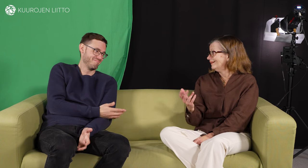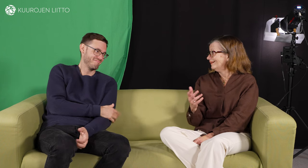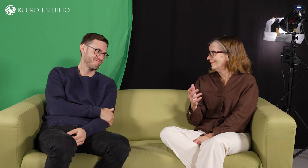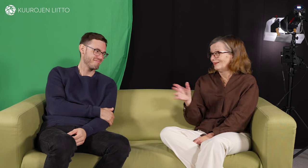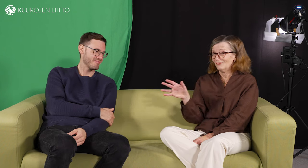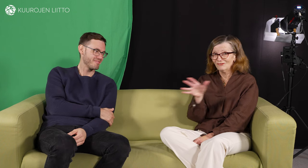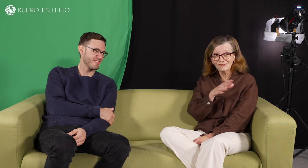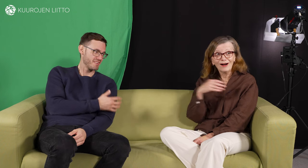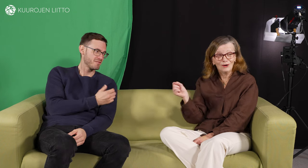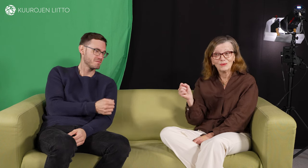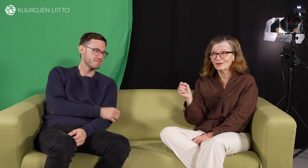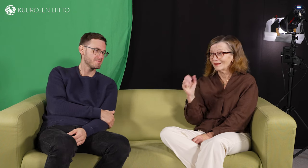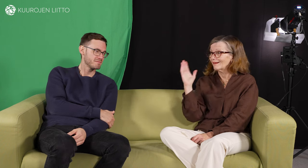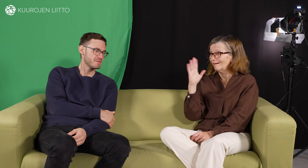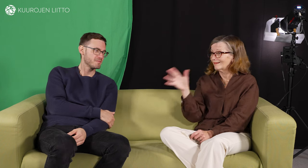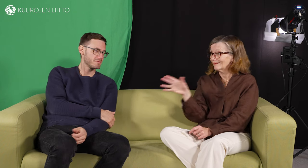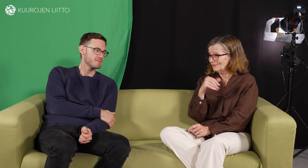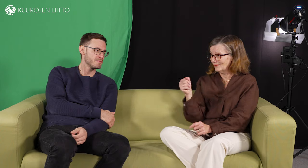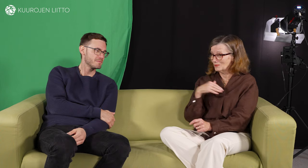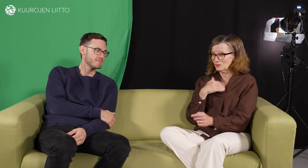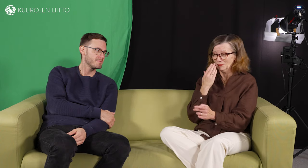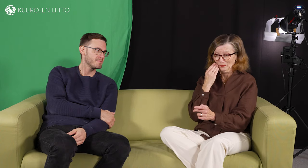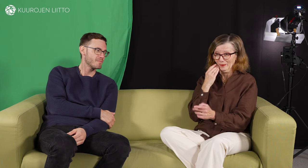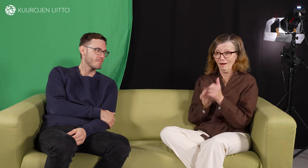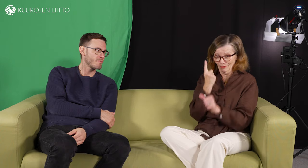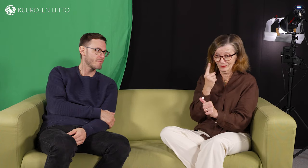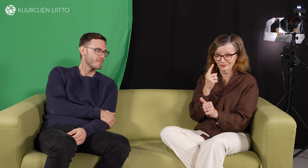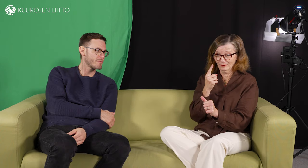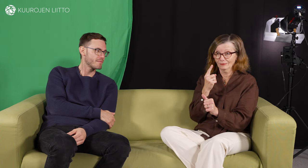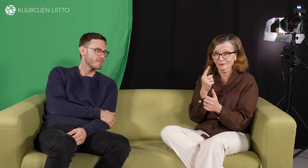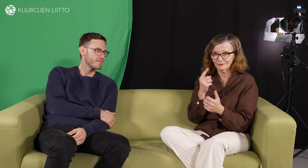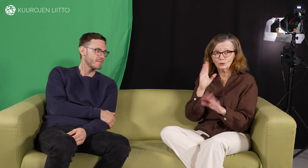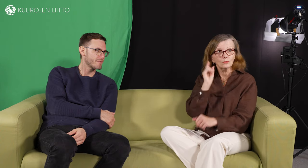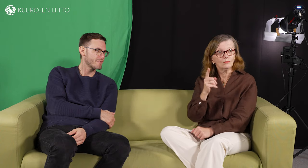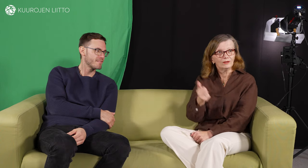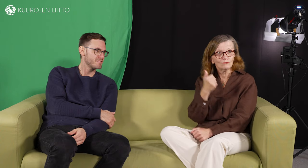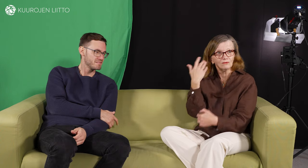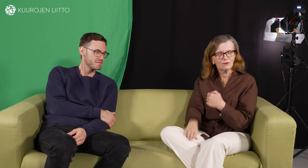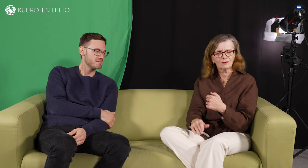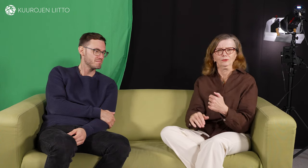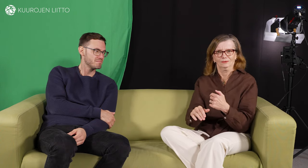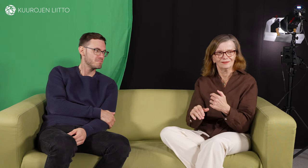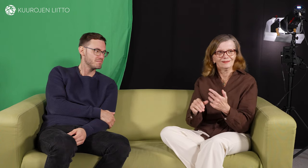Tuntuu, että 10 vuotta on mennyt nopeasti. Vastahan me aloitimme!